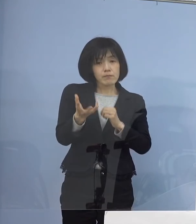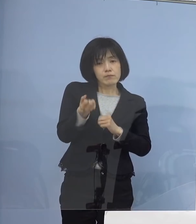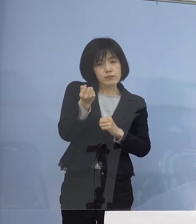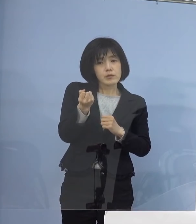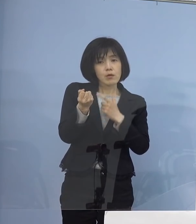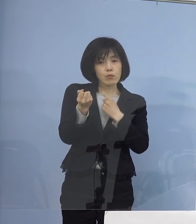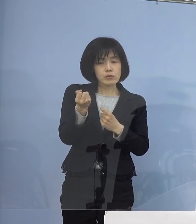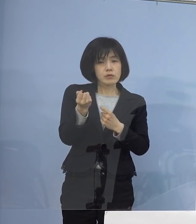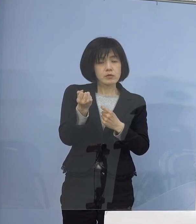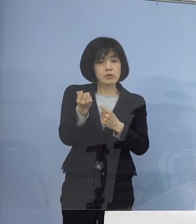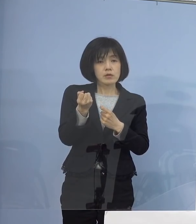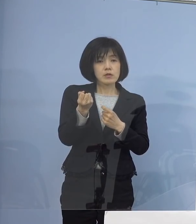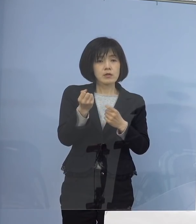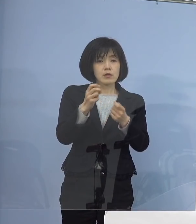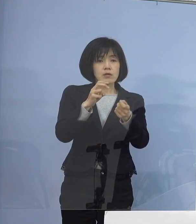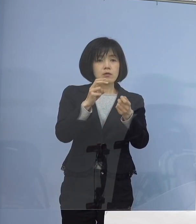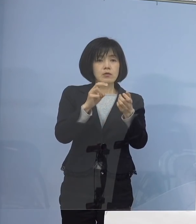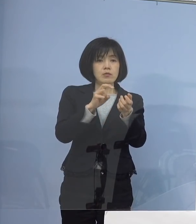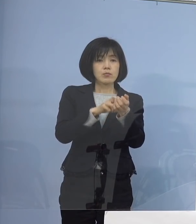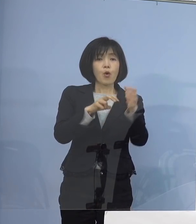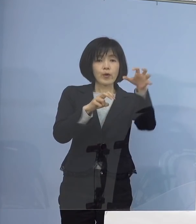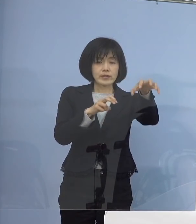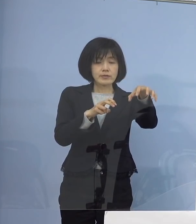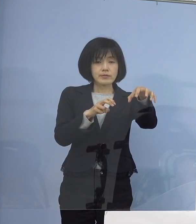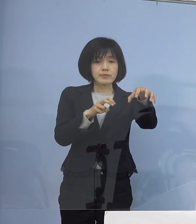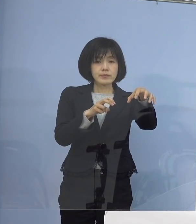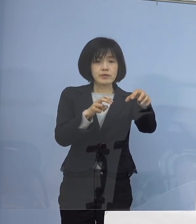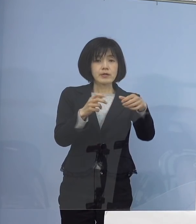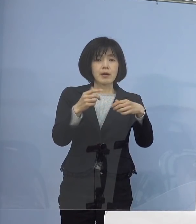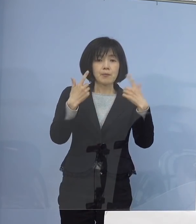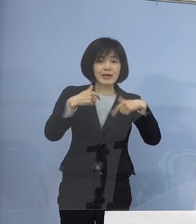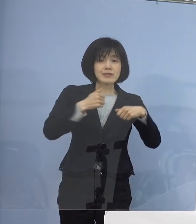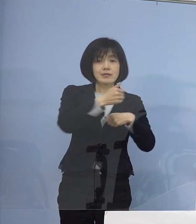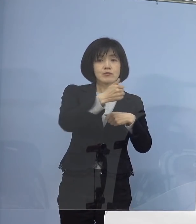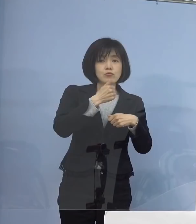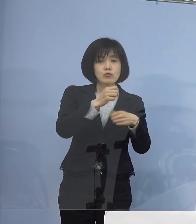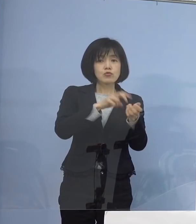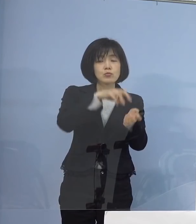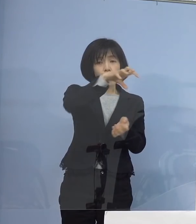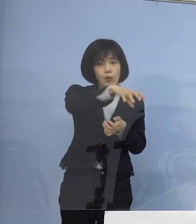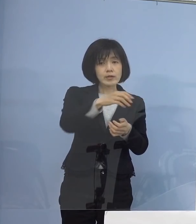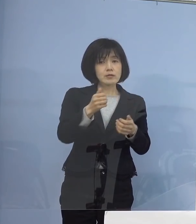かかりつけ医の皆様方に、もしおられないのであれば 保健所で結構でありますので